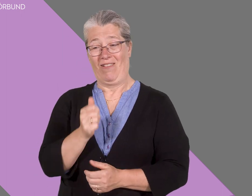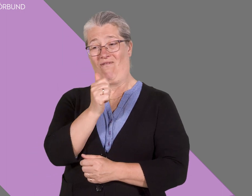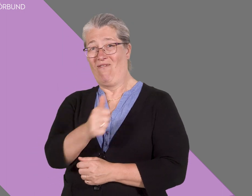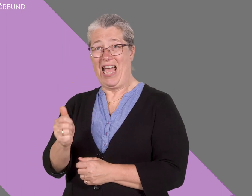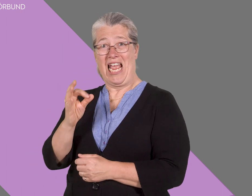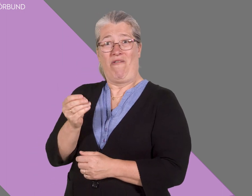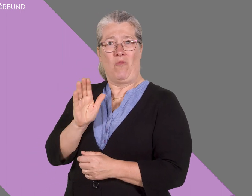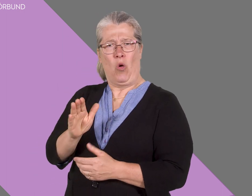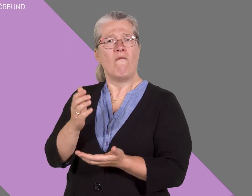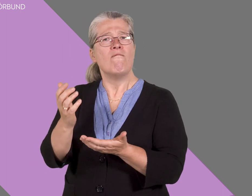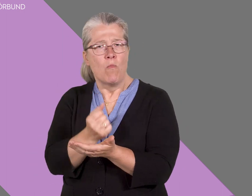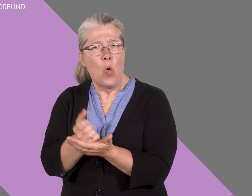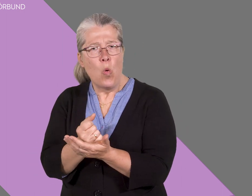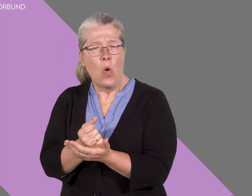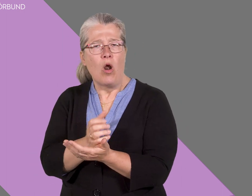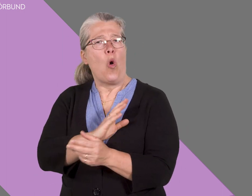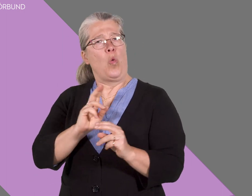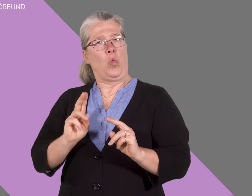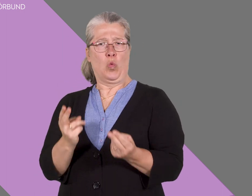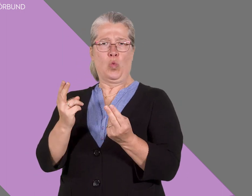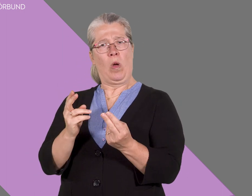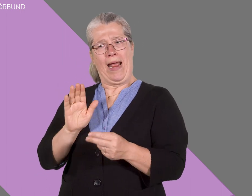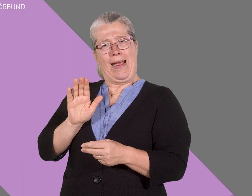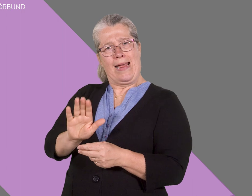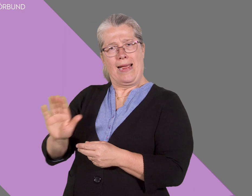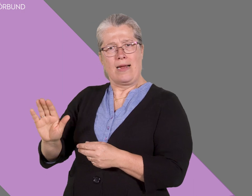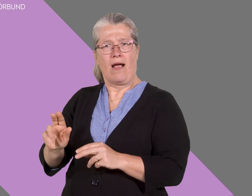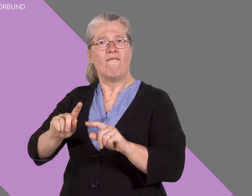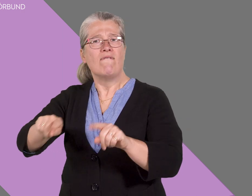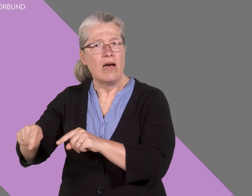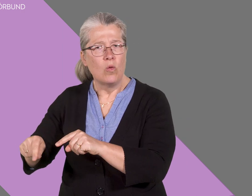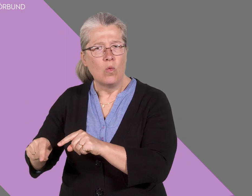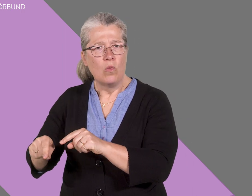Varje FPA-förmån har nu en egen video.